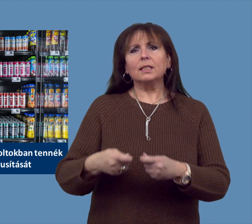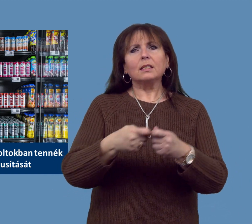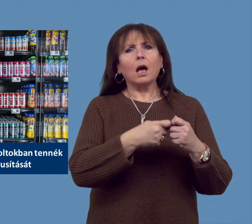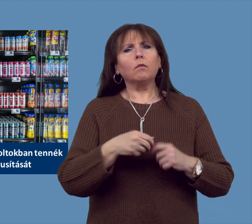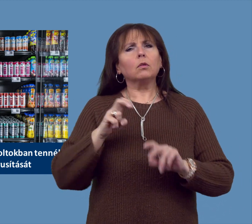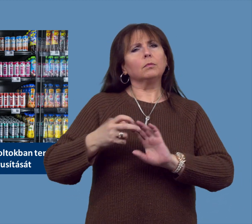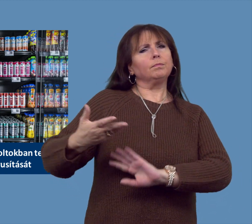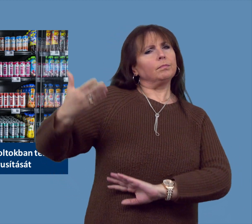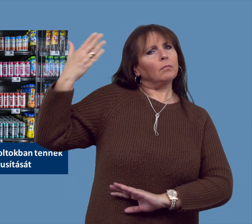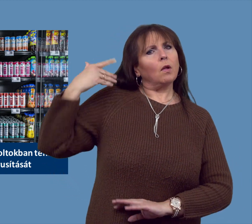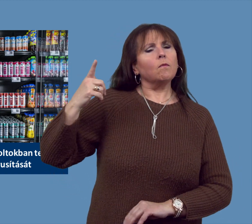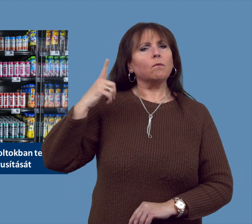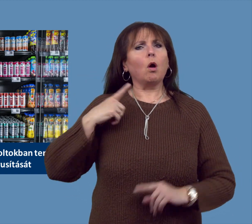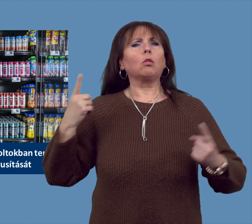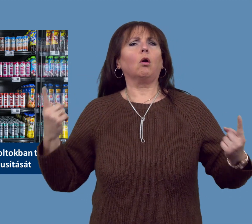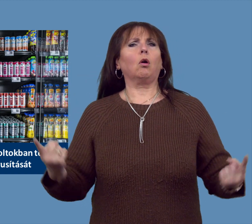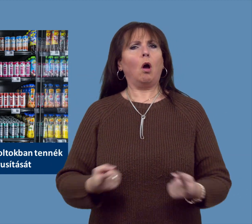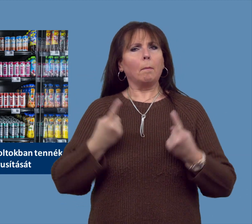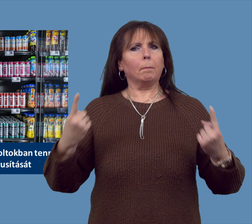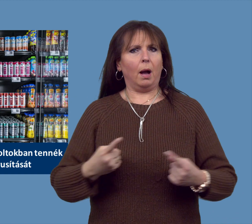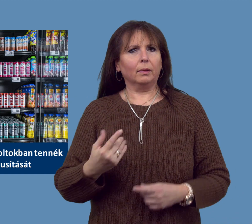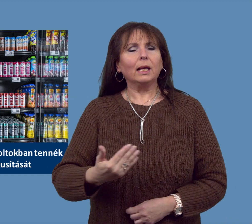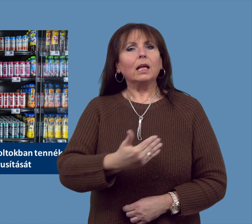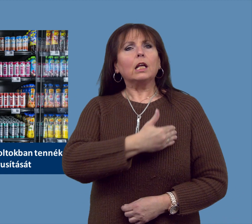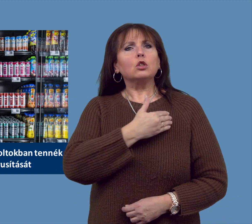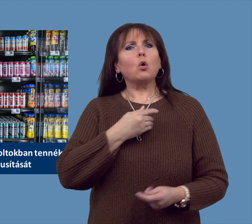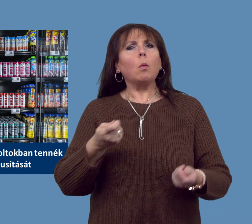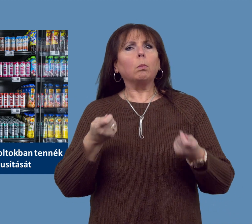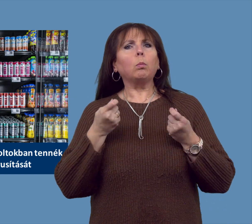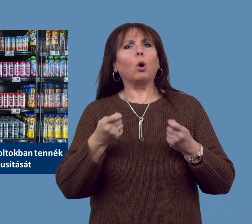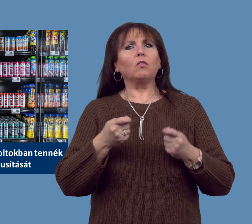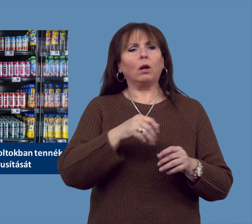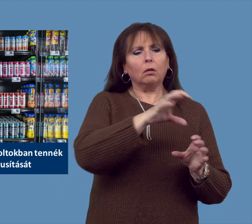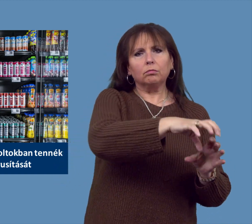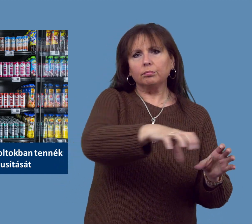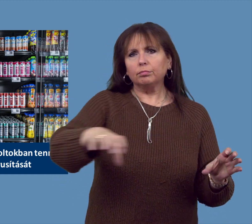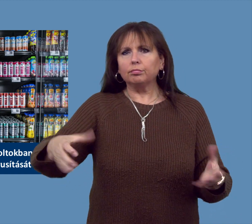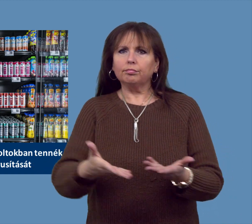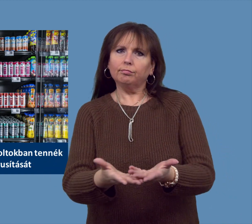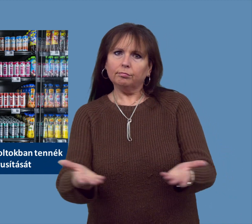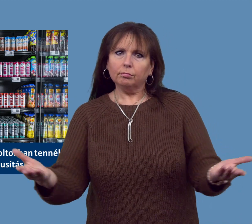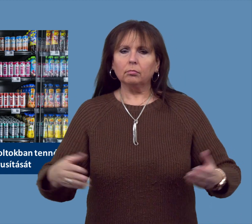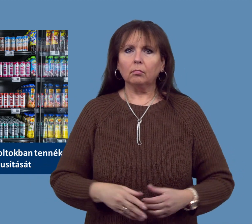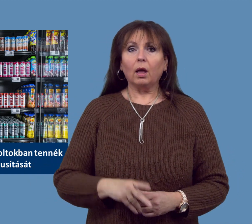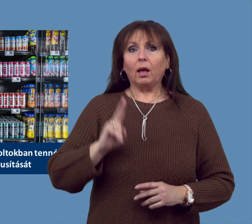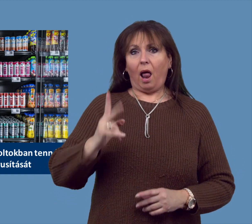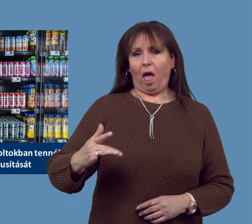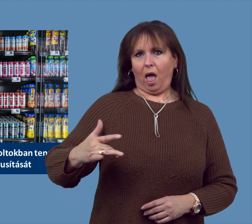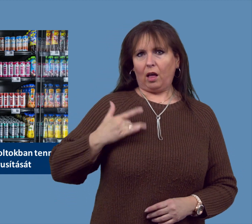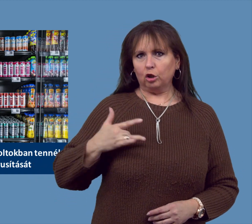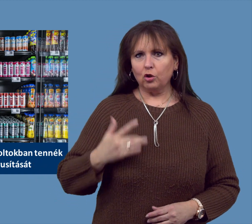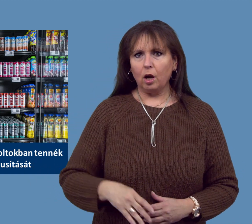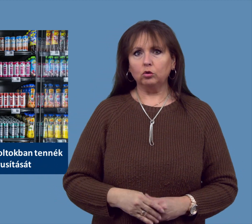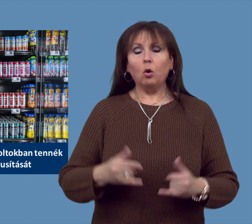A kormánypárti lap szerint a szervezet az iskolai büfék minél egészségesebb kínálatát szorgalmazó kampánya lezárultával